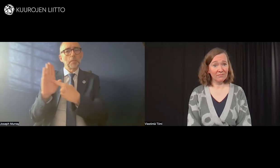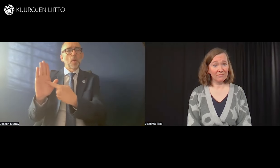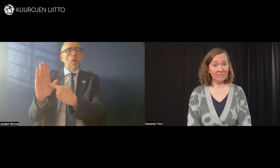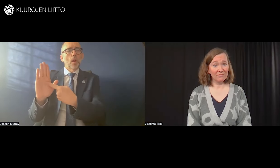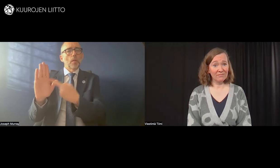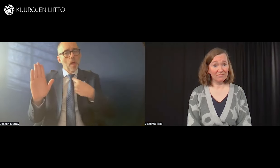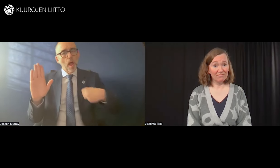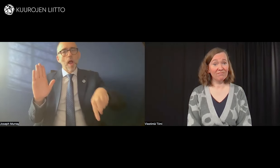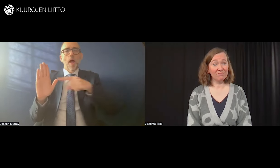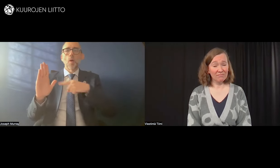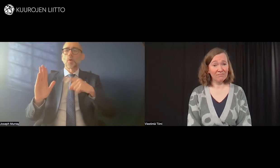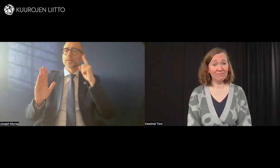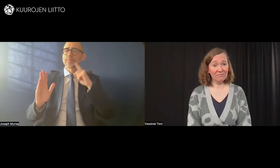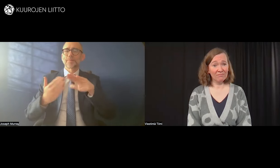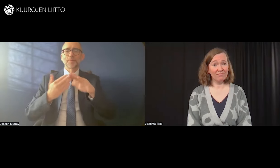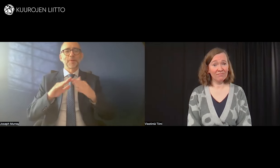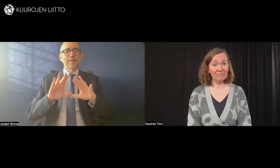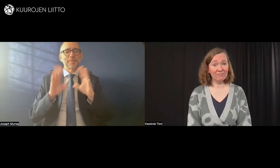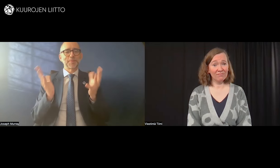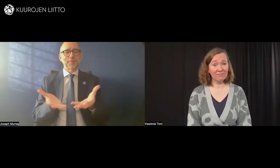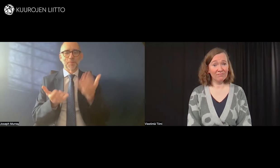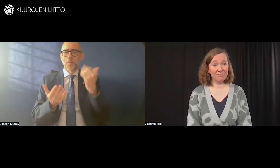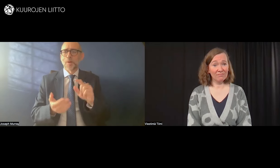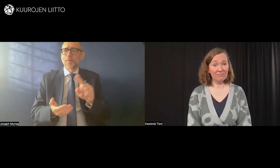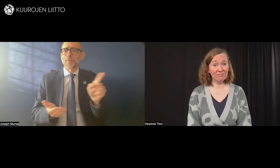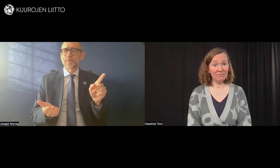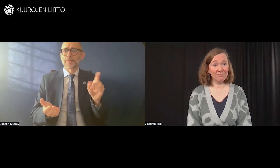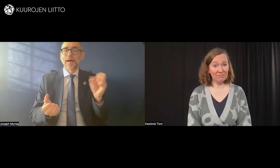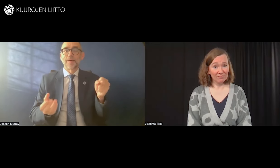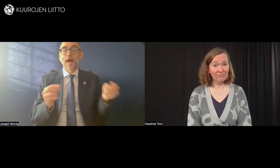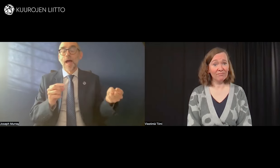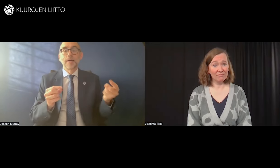pitäisi olla kuurojen yhteisöä kuvaava symboli, miksi ei?